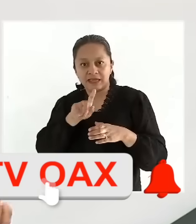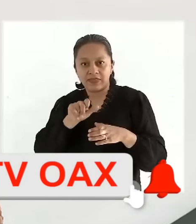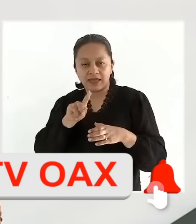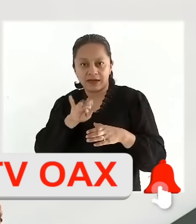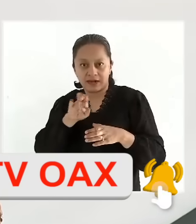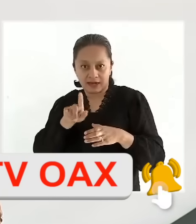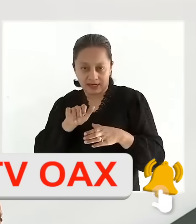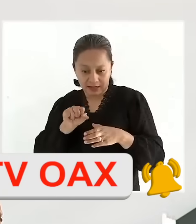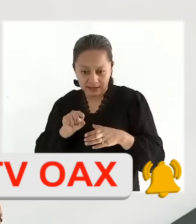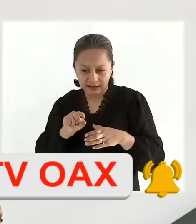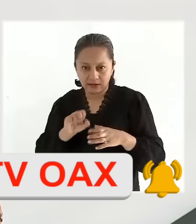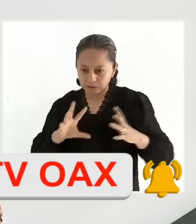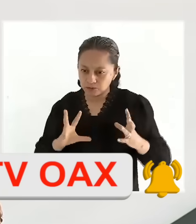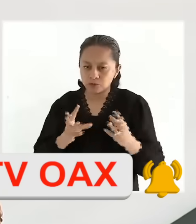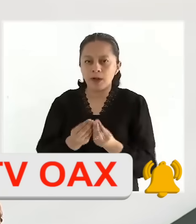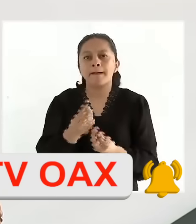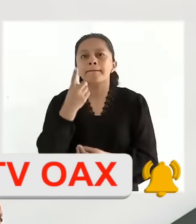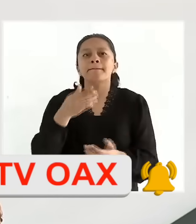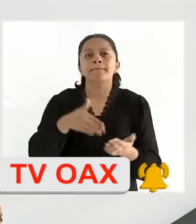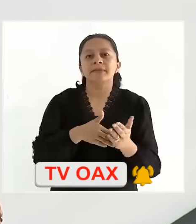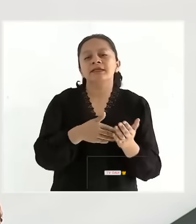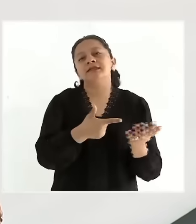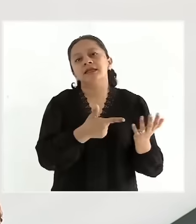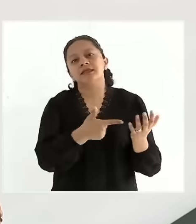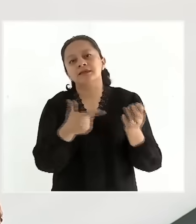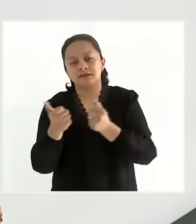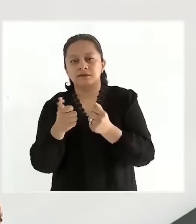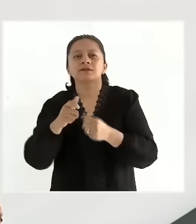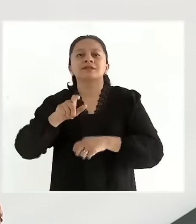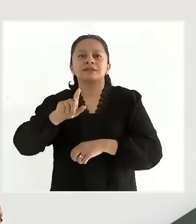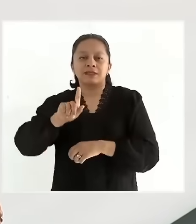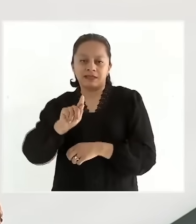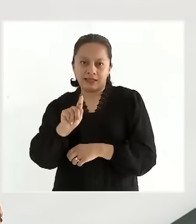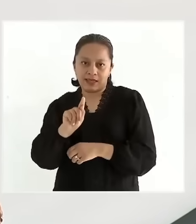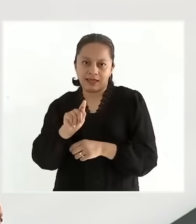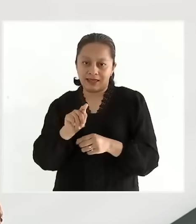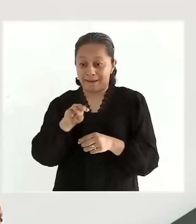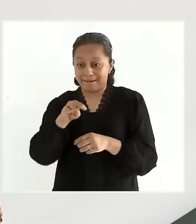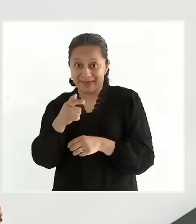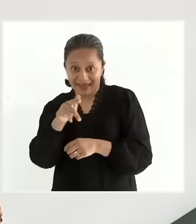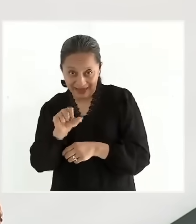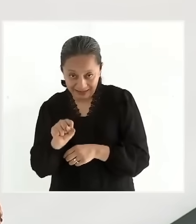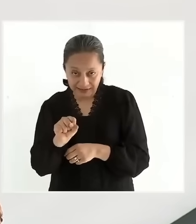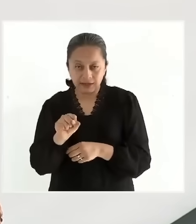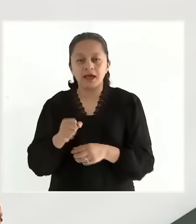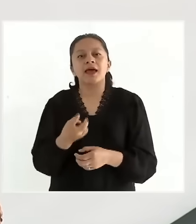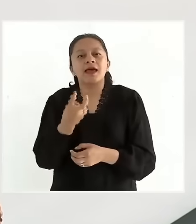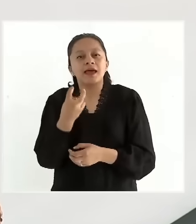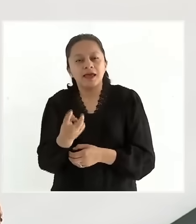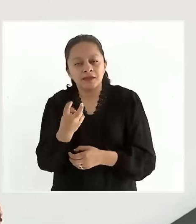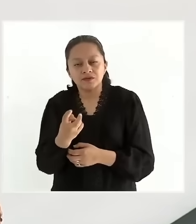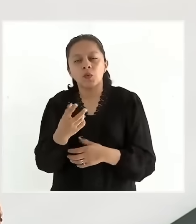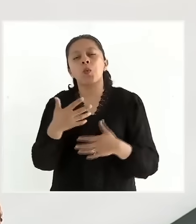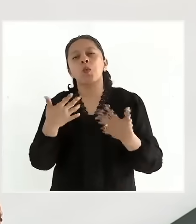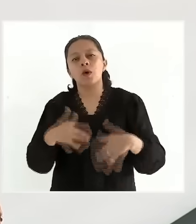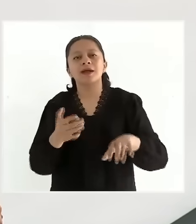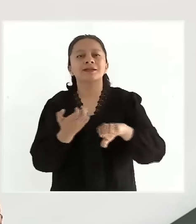de aportación adicional de 177 megas. Con esto garantizamos en satisfacer la demanda estatal.